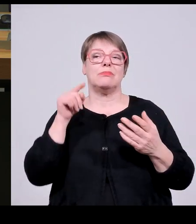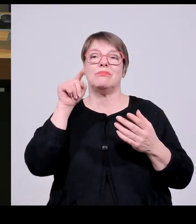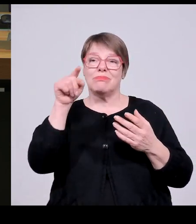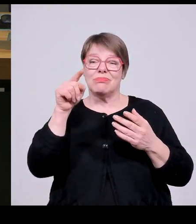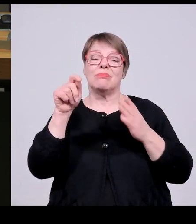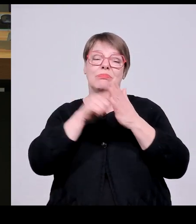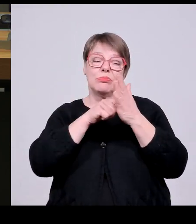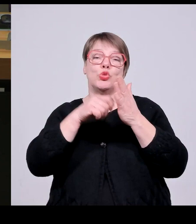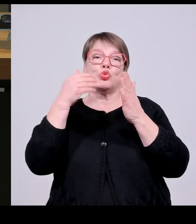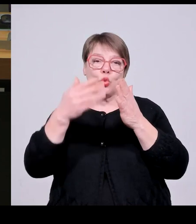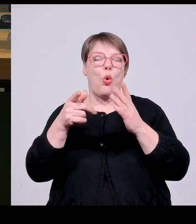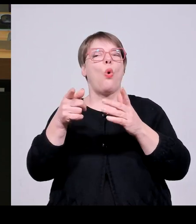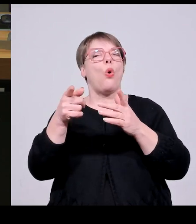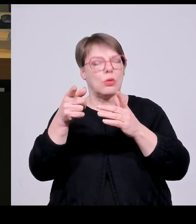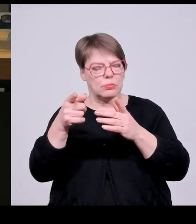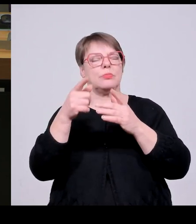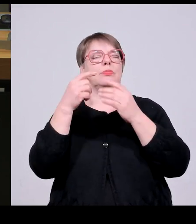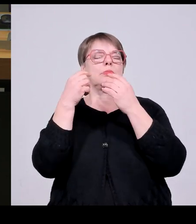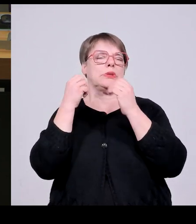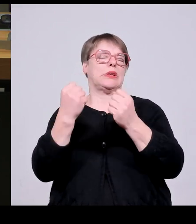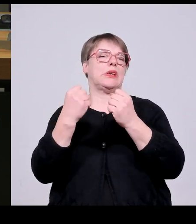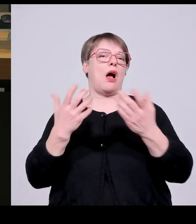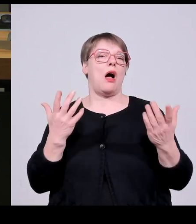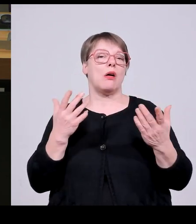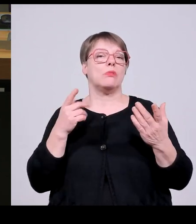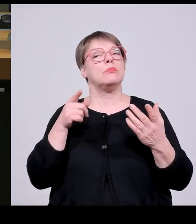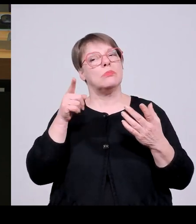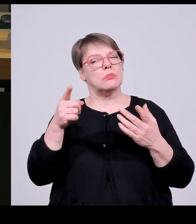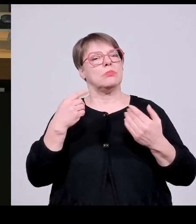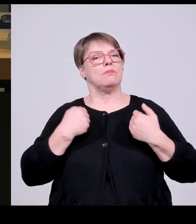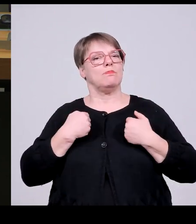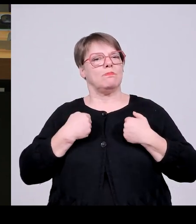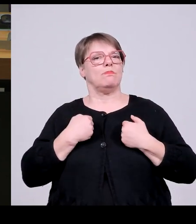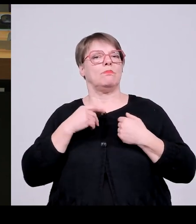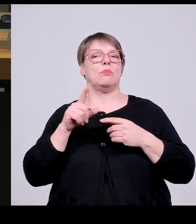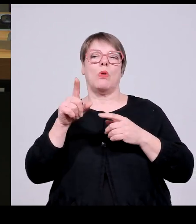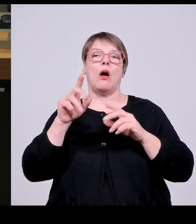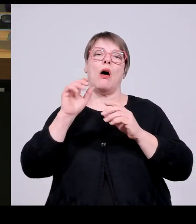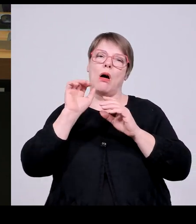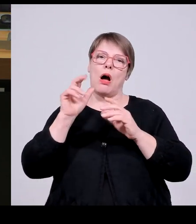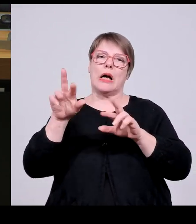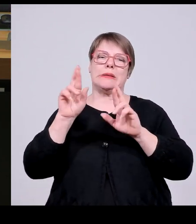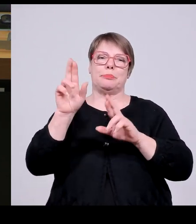Und noch einmal: Ich freue mich auf jeden besseren Vorschlag. Ich halte es aber für entscheidend, dass wir dieses